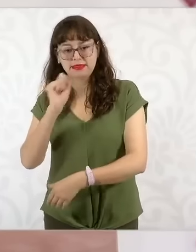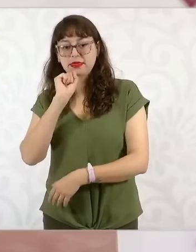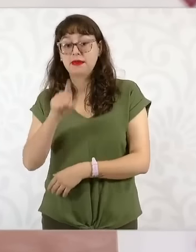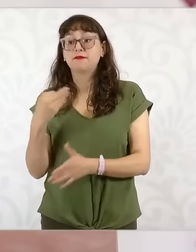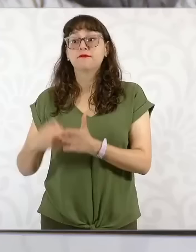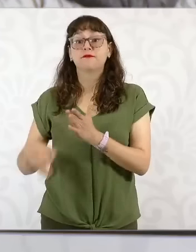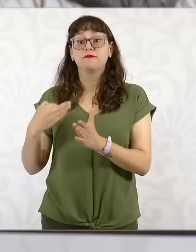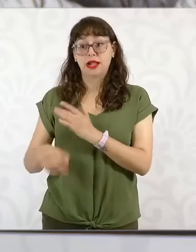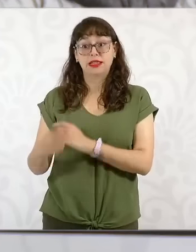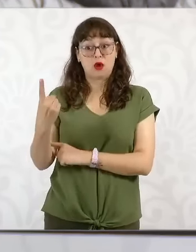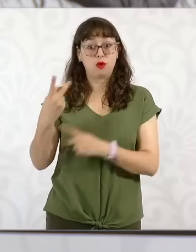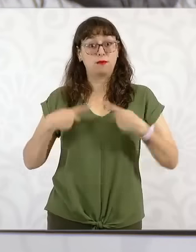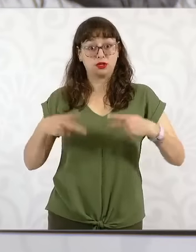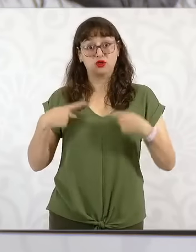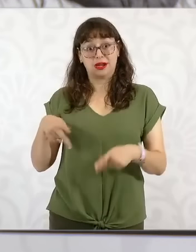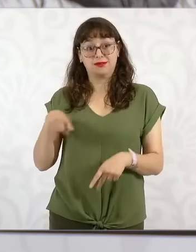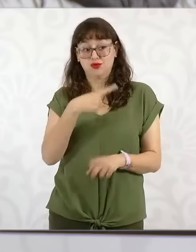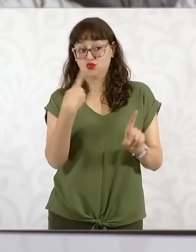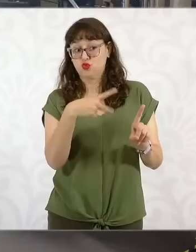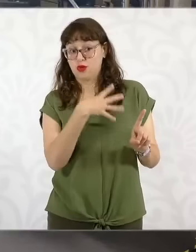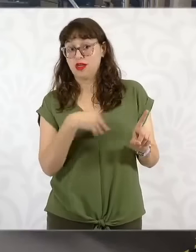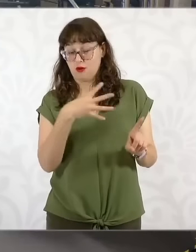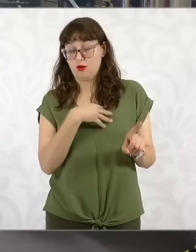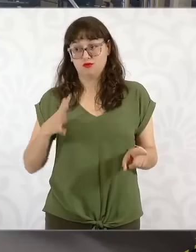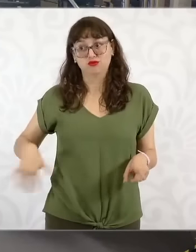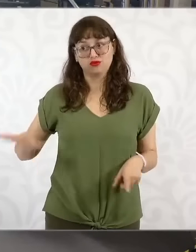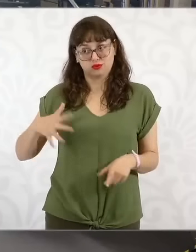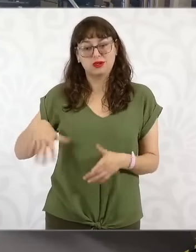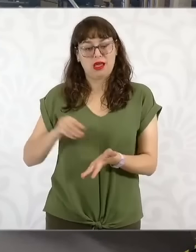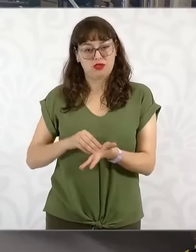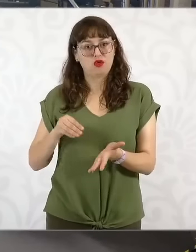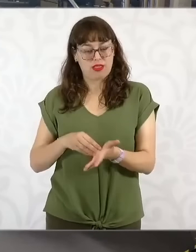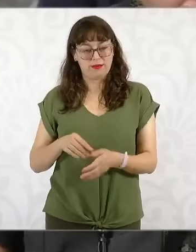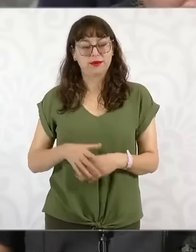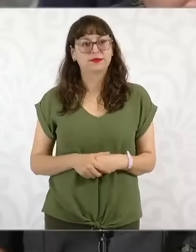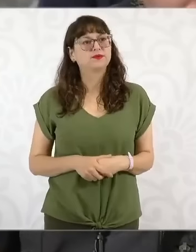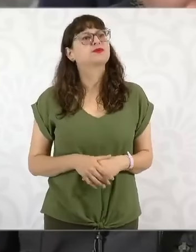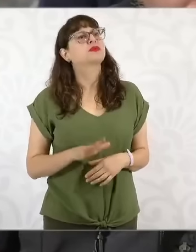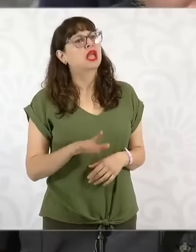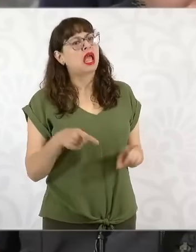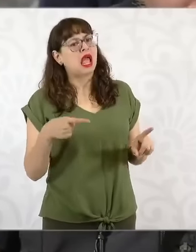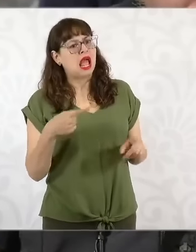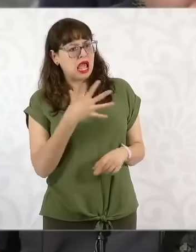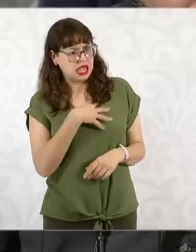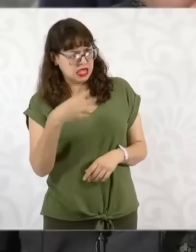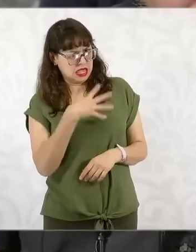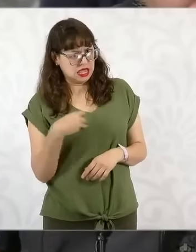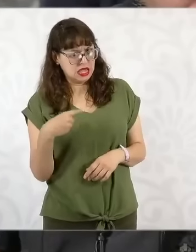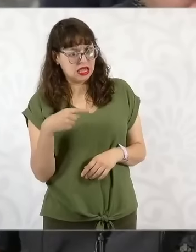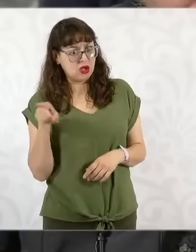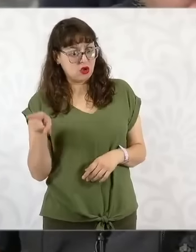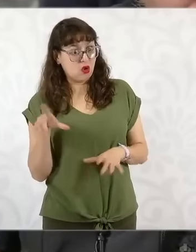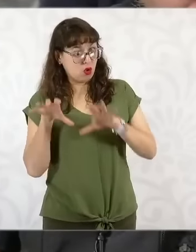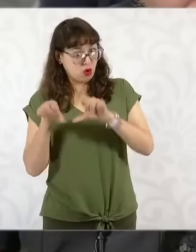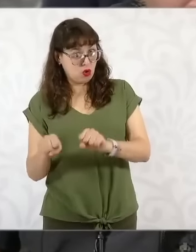que es el hijo de este sujeto. Eh, el hijo de del R1 estaría está detenido. ¿Cuál es su